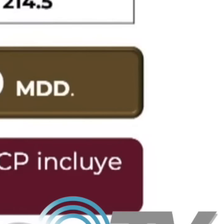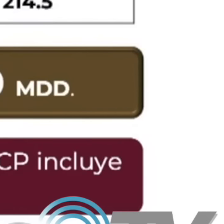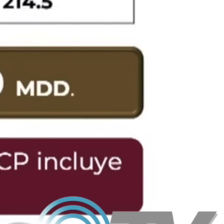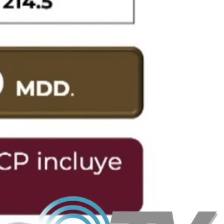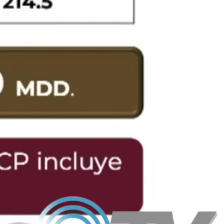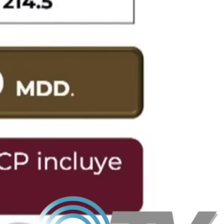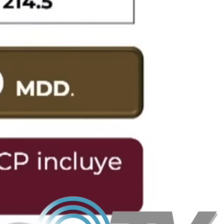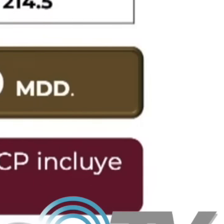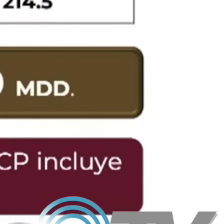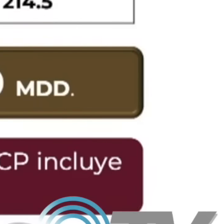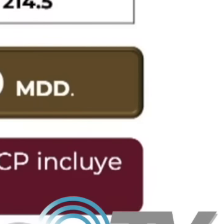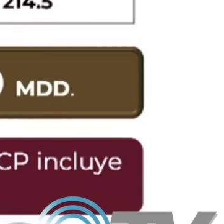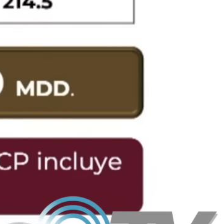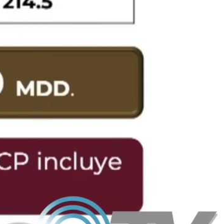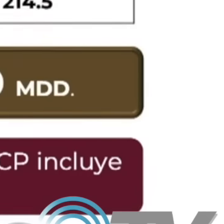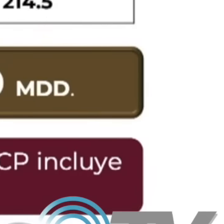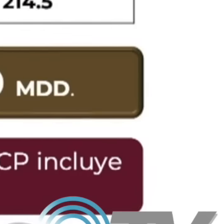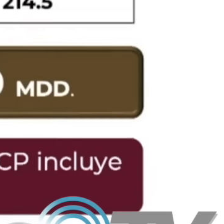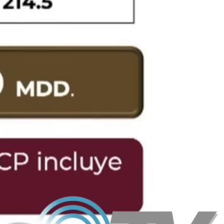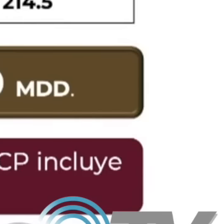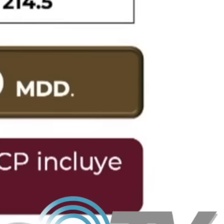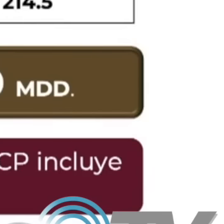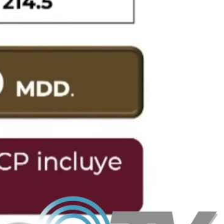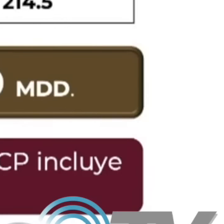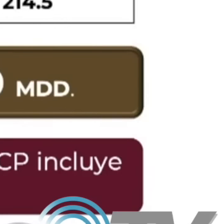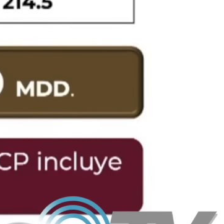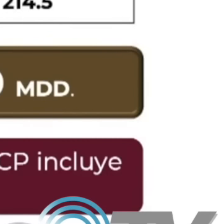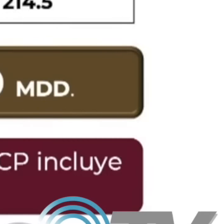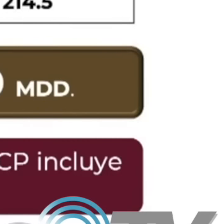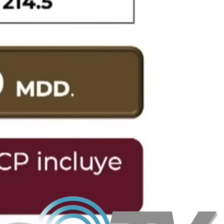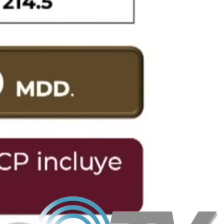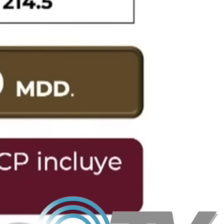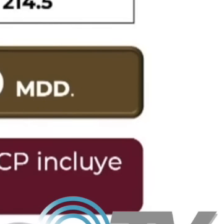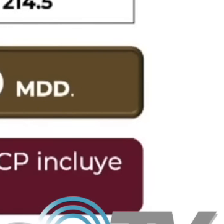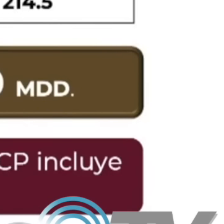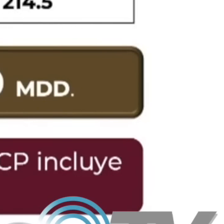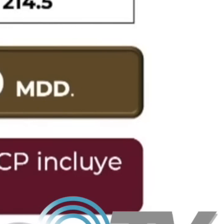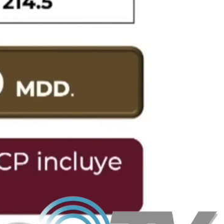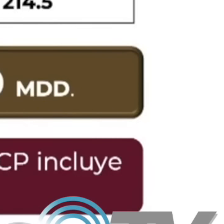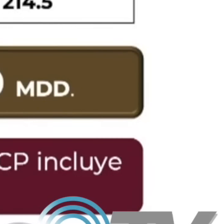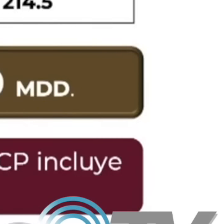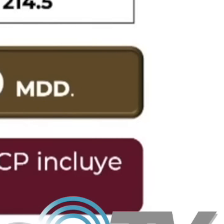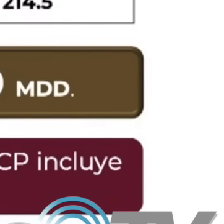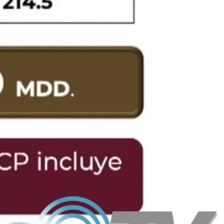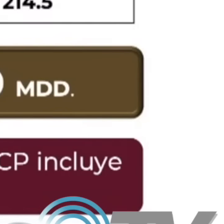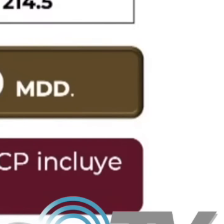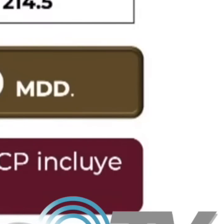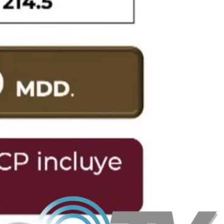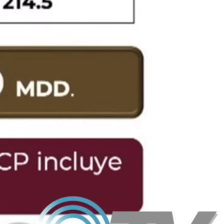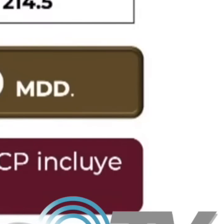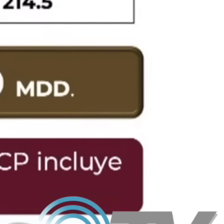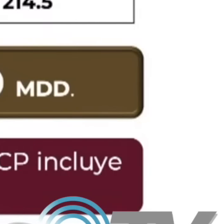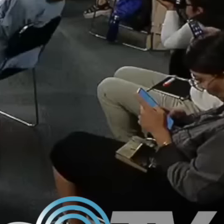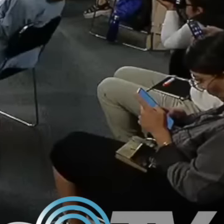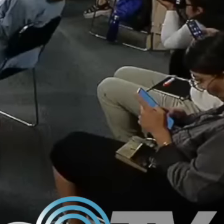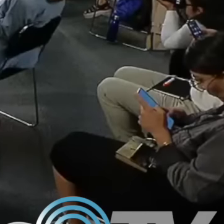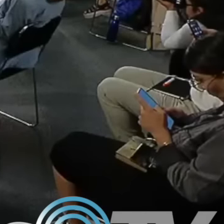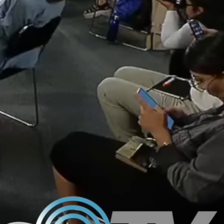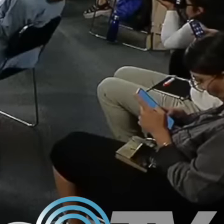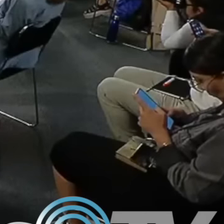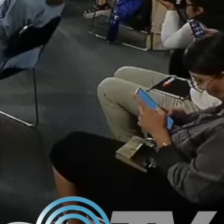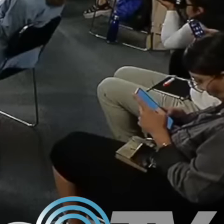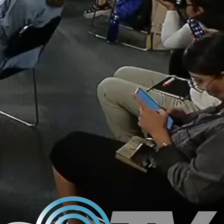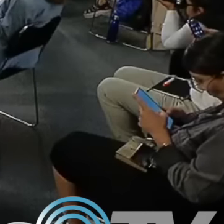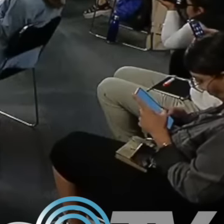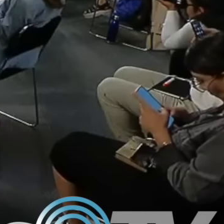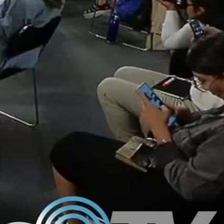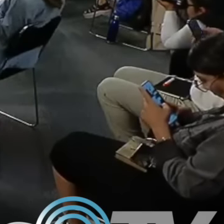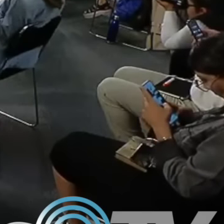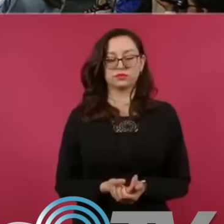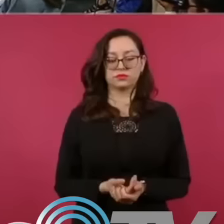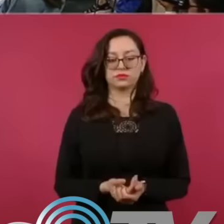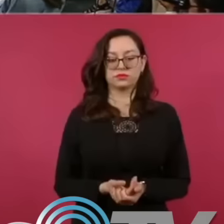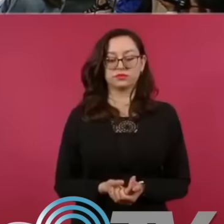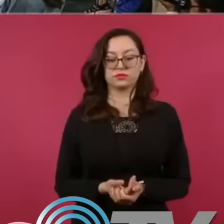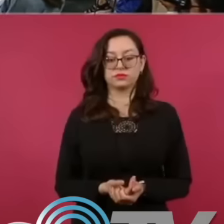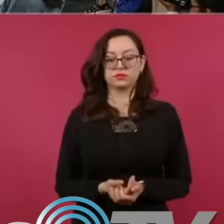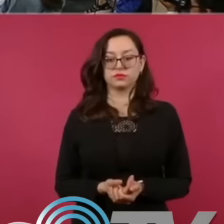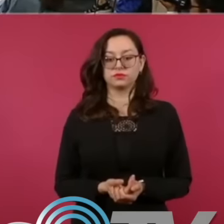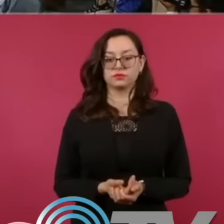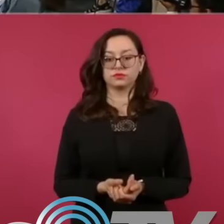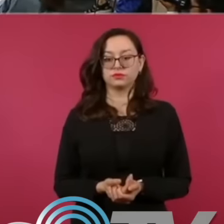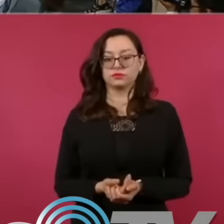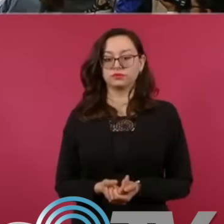ante la Secretaría de Hacienda incluye costos de escalación importación e inicio de operaciones eh